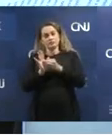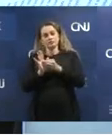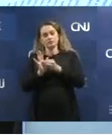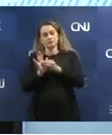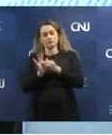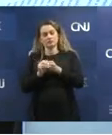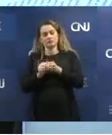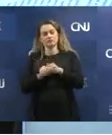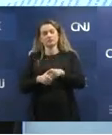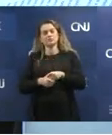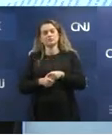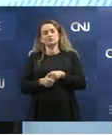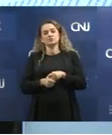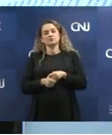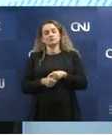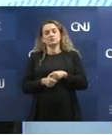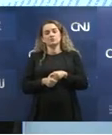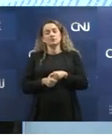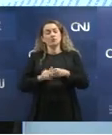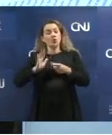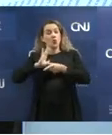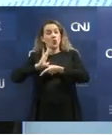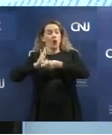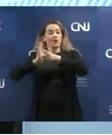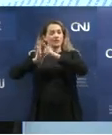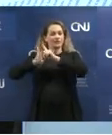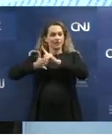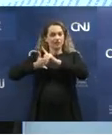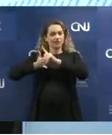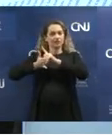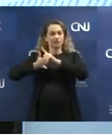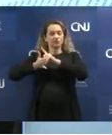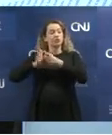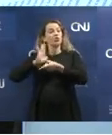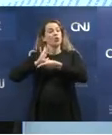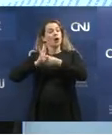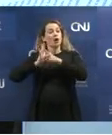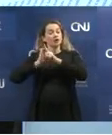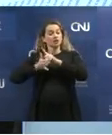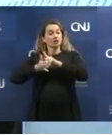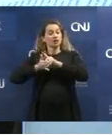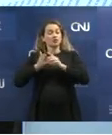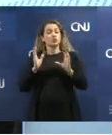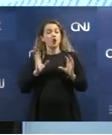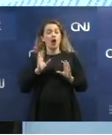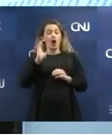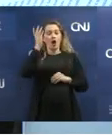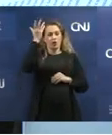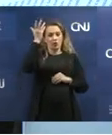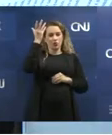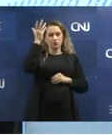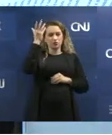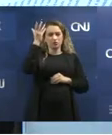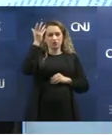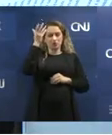é que o atraso foi salientado o atraso se deu a maior parte dele.